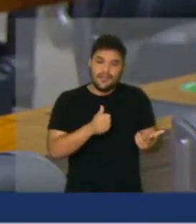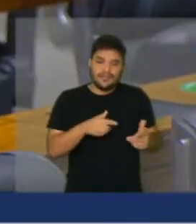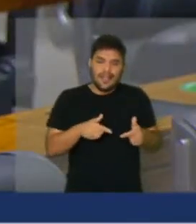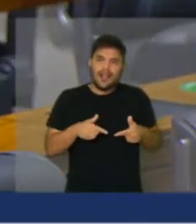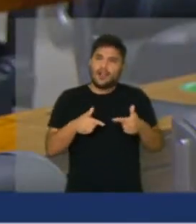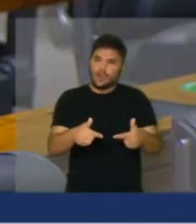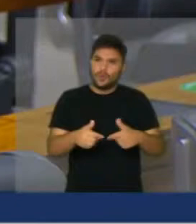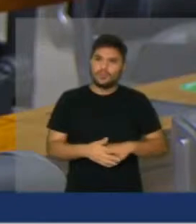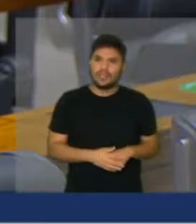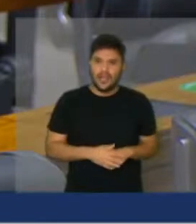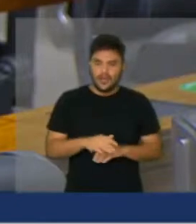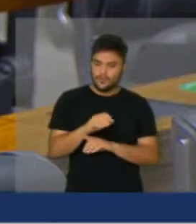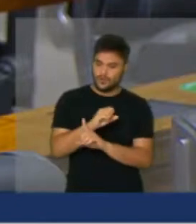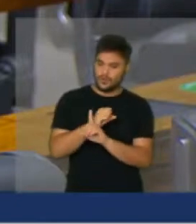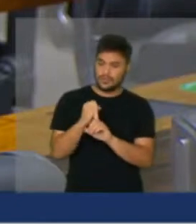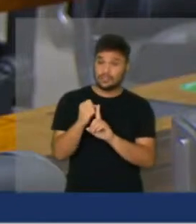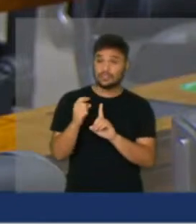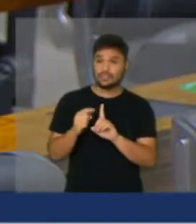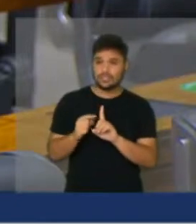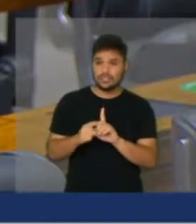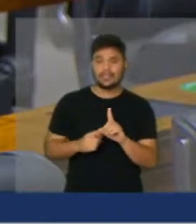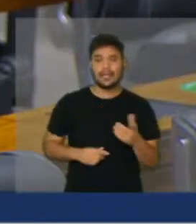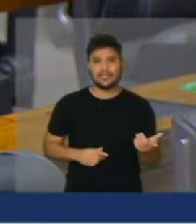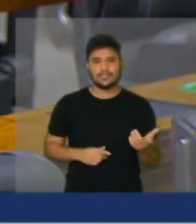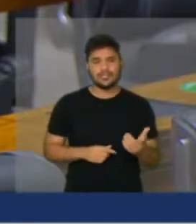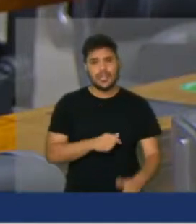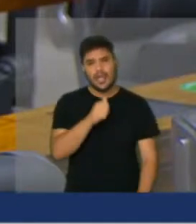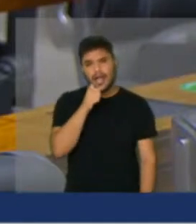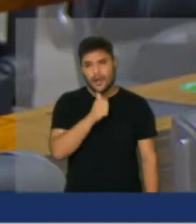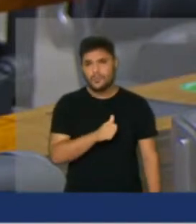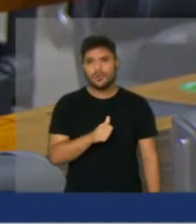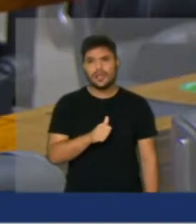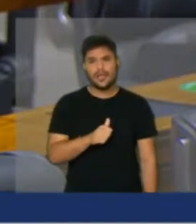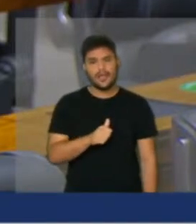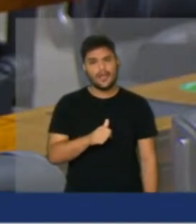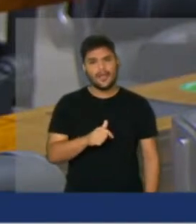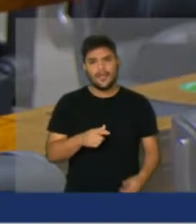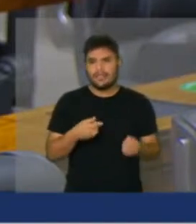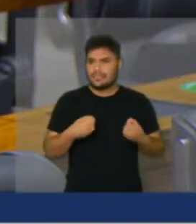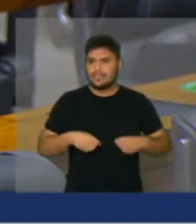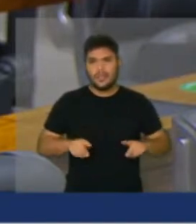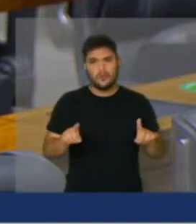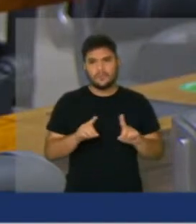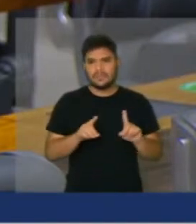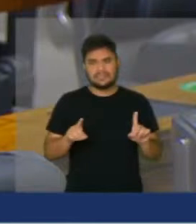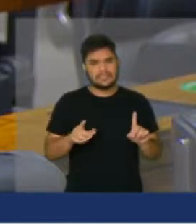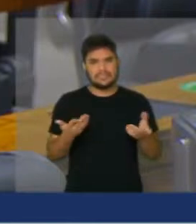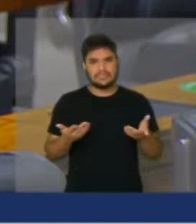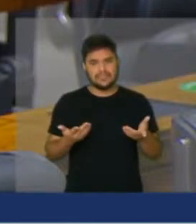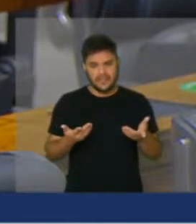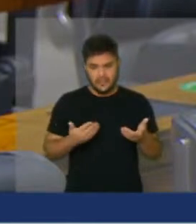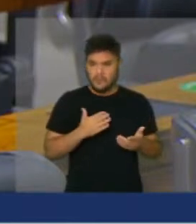SOCIEDADE ONDE NENHUMA MULHER TENHA QUE SAIR DESTA VIDA-- [INTERRUPÇÃO DO ÁUDIO]. [SOA A CAMPAINHA] SIMPLESMENTE